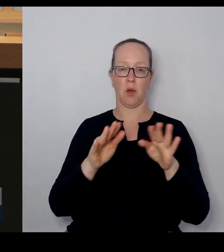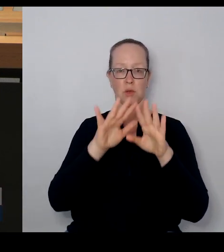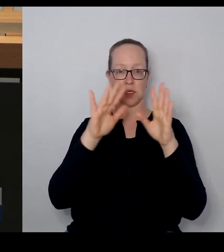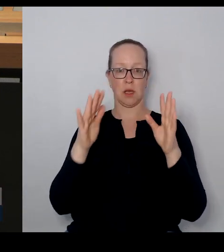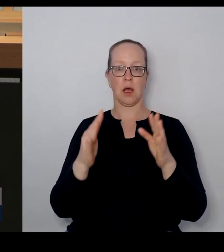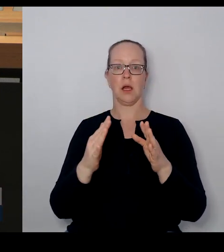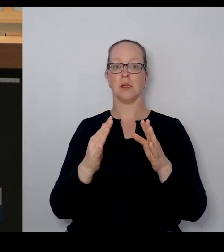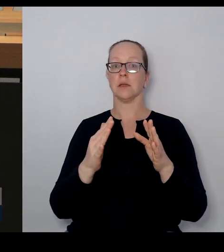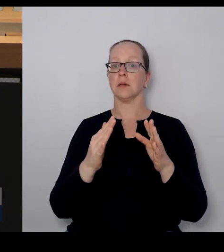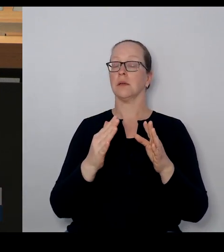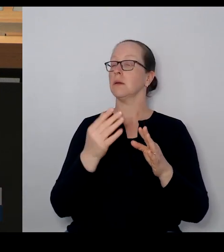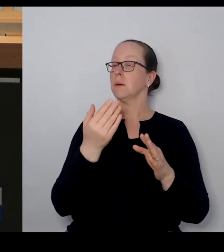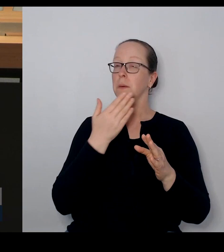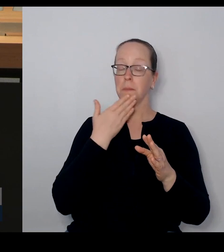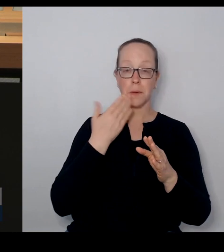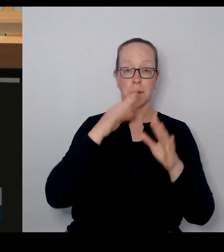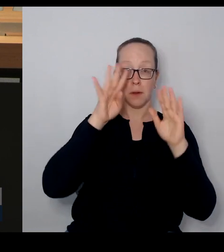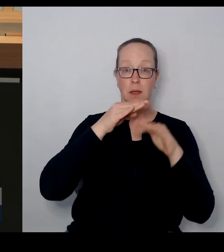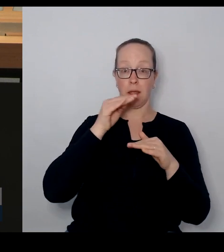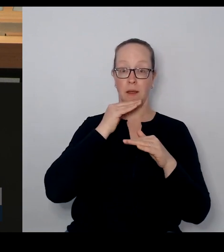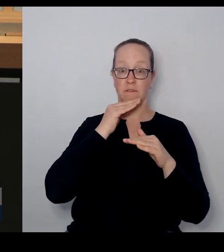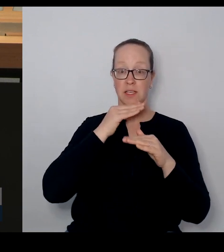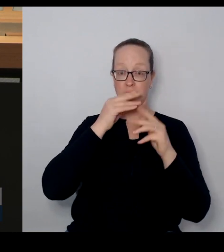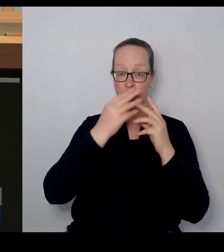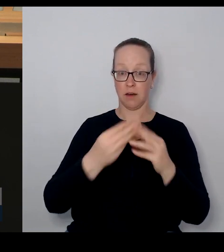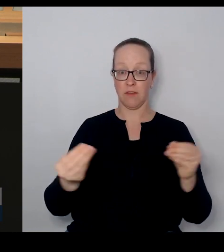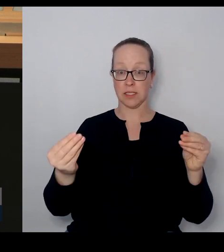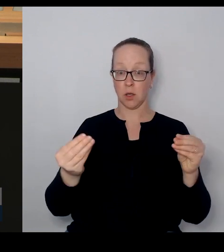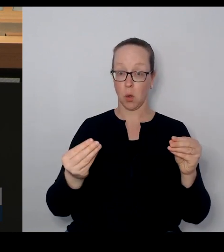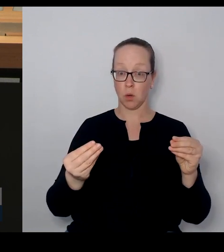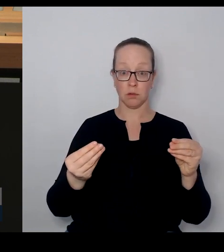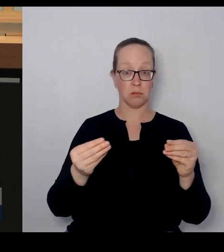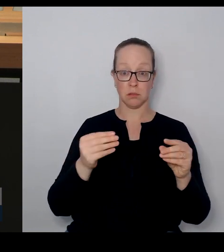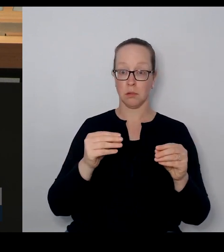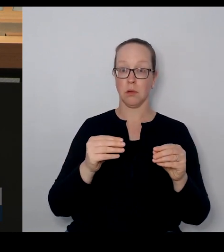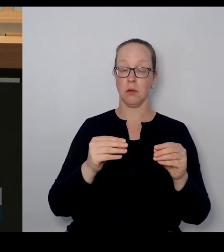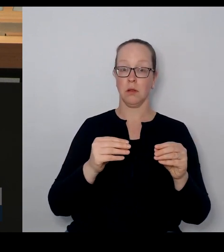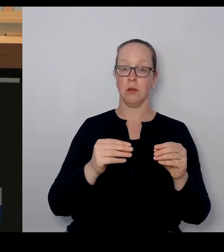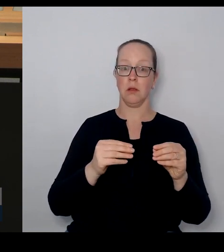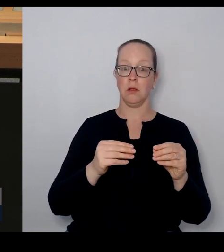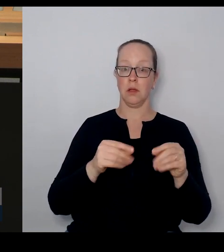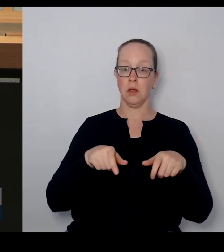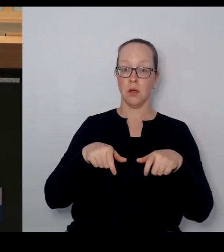heißt, wenn Sie keinen Bürgersteig haben? Und das gilt ja für große Teile der äußeren Stadt, auch keinen